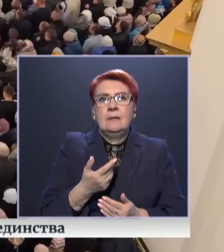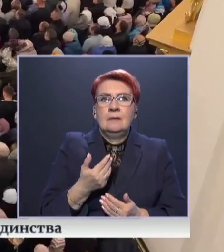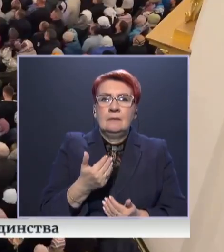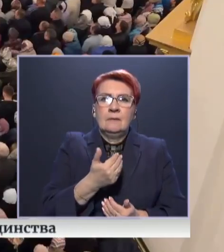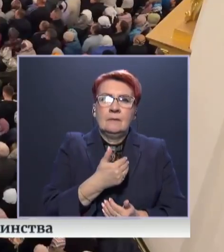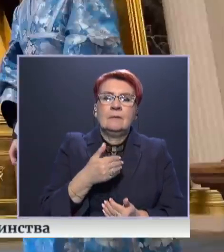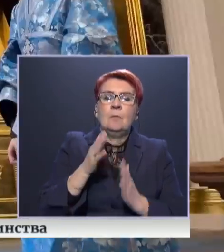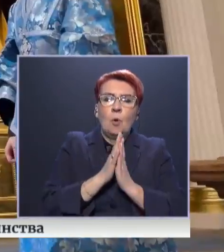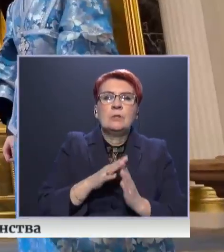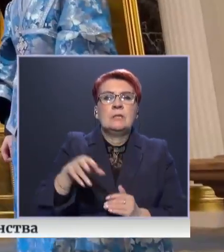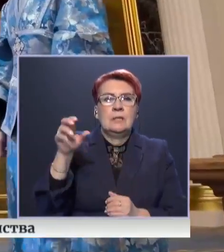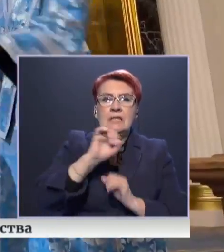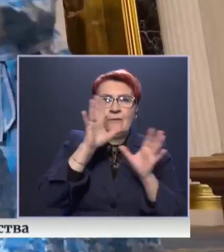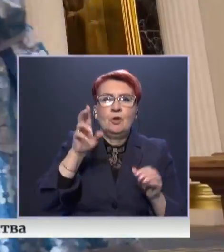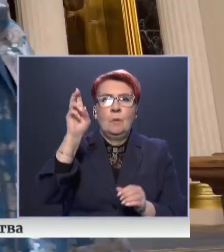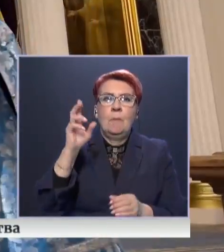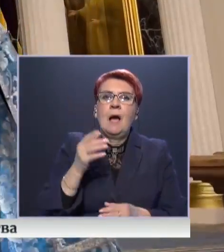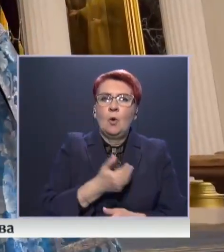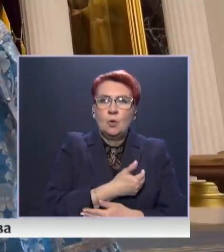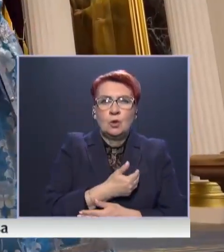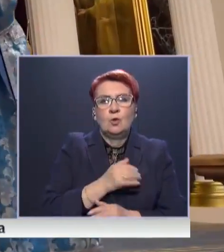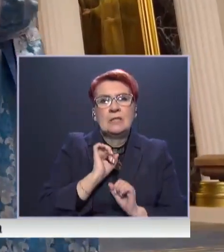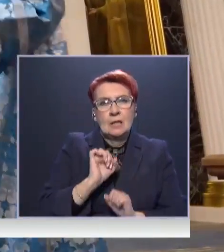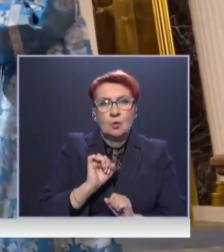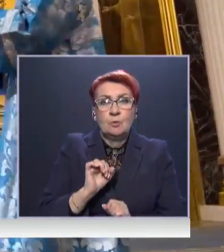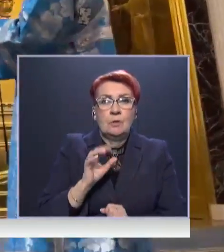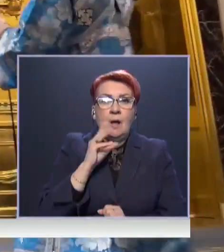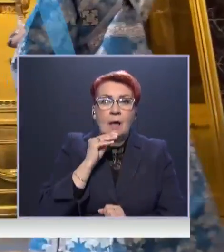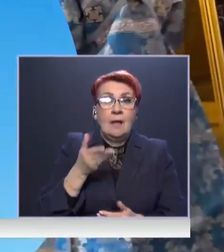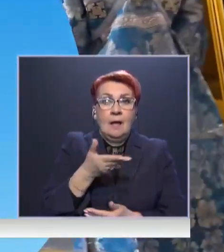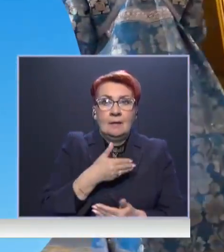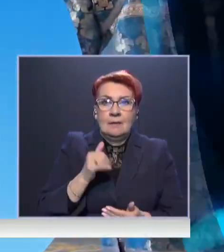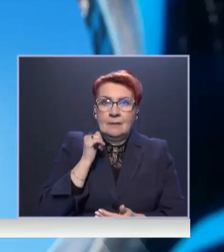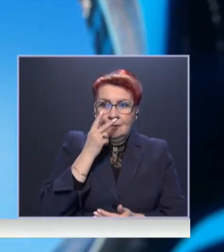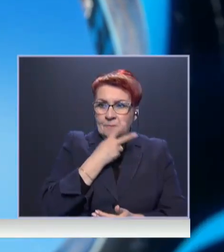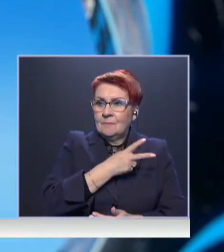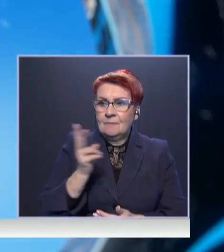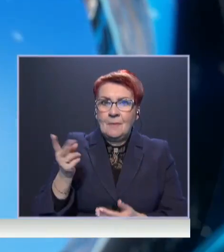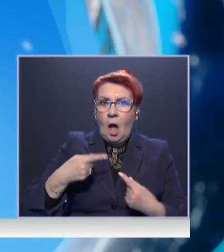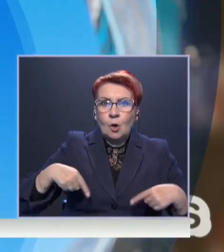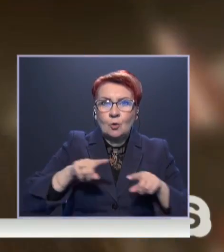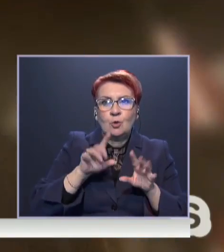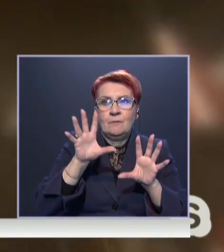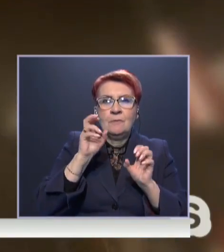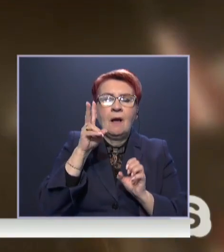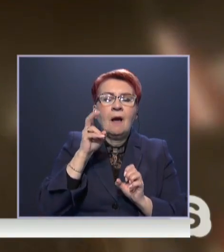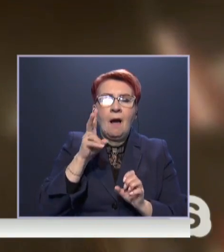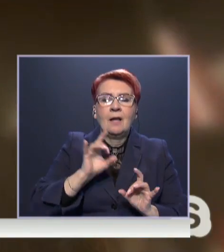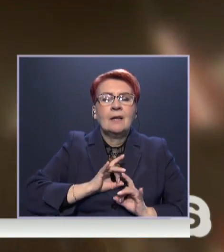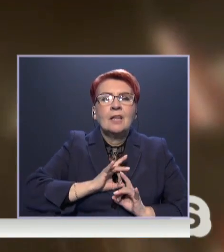Богородица молитвенным заступничестве когда ты сам окружен этим ты воспринимаешь это как торжество Православия